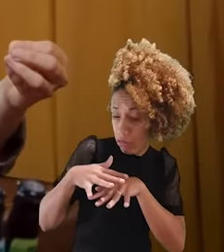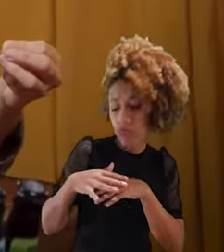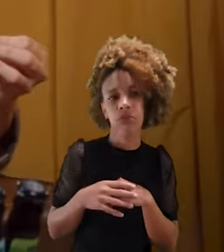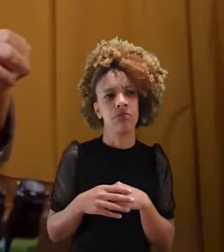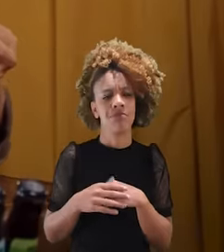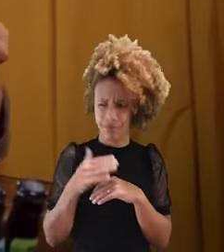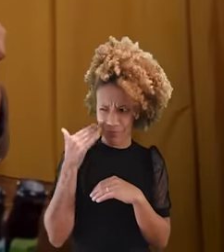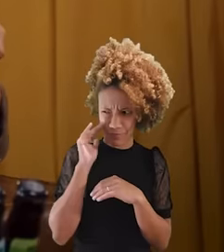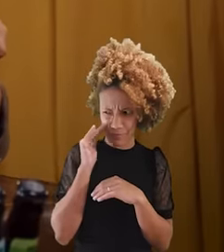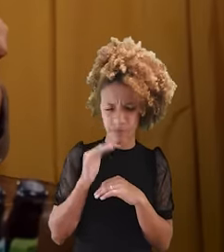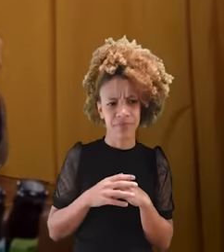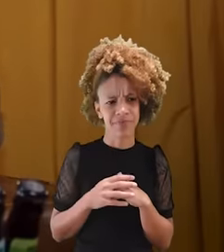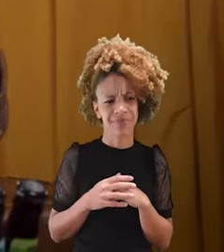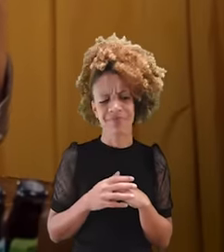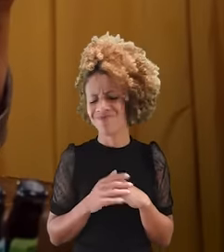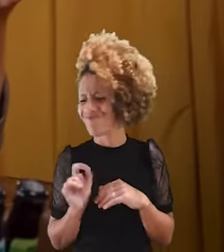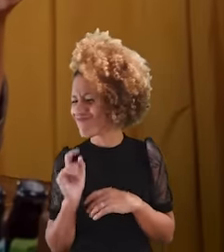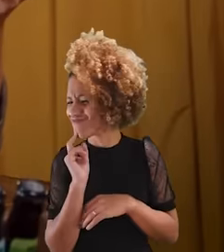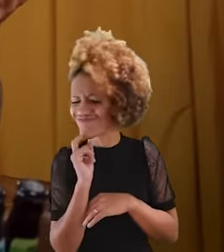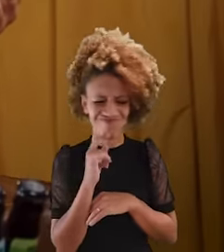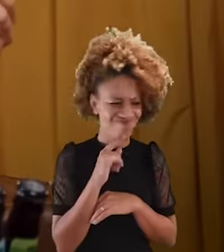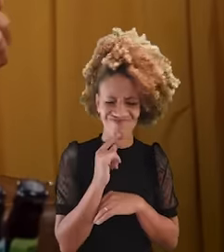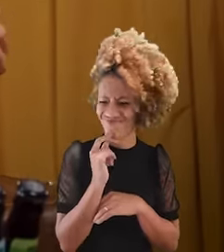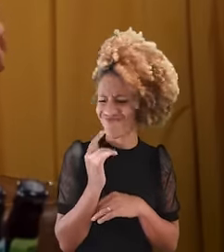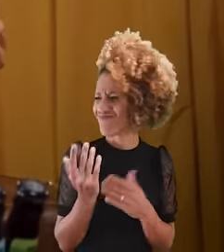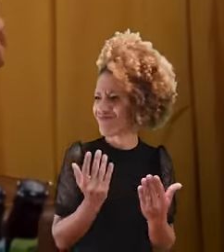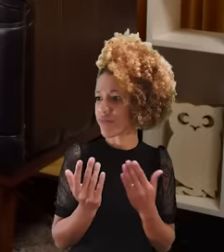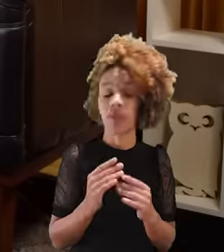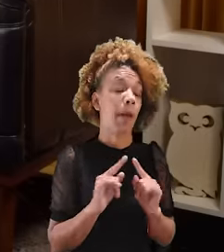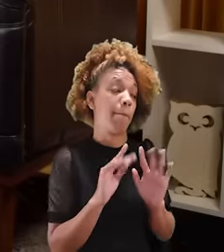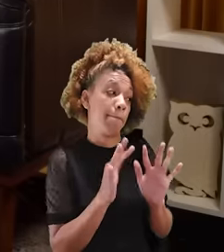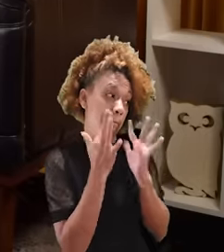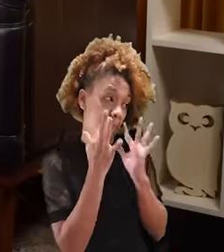entendeu e que e que diz assim ele falou isso mas ele quis dizer aquilo mas veja bem ele falou isso